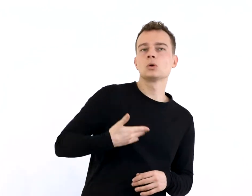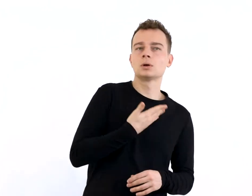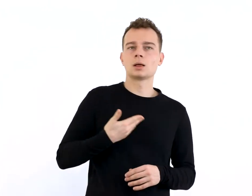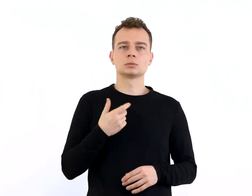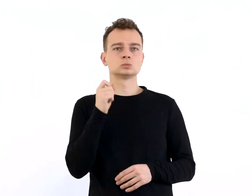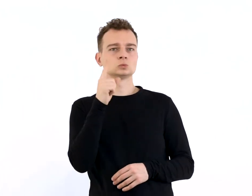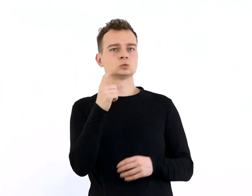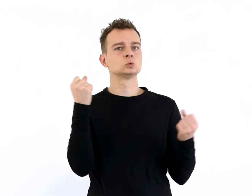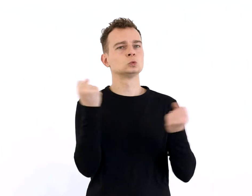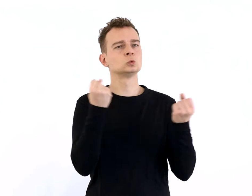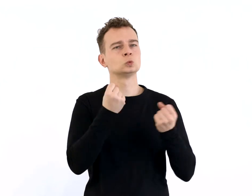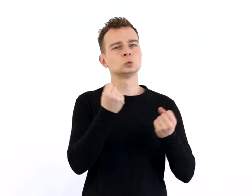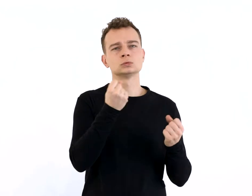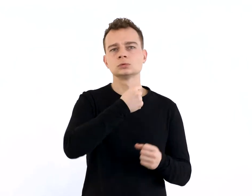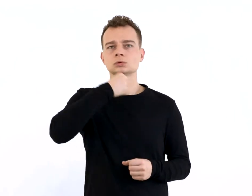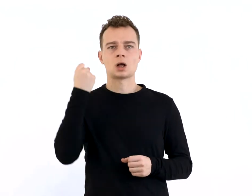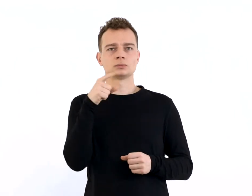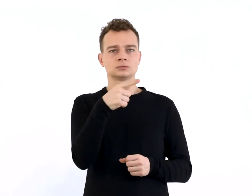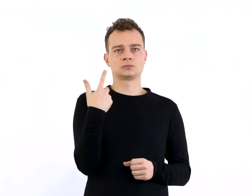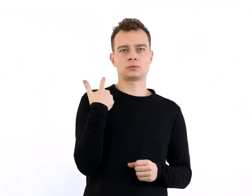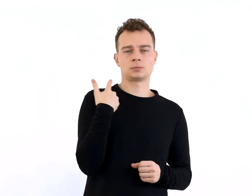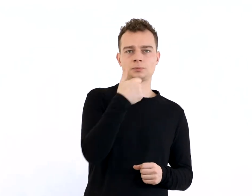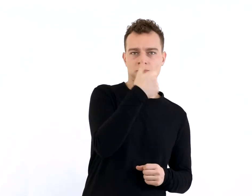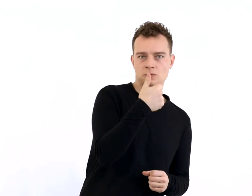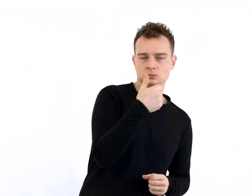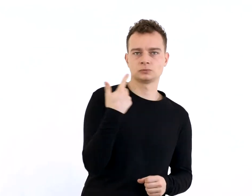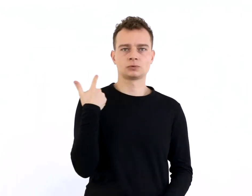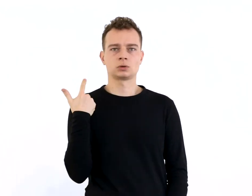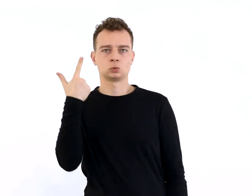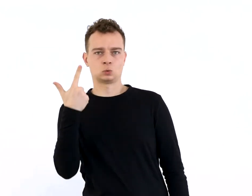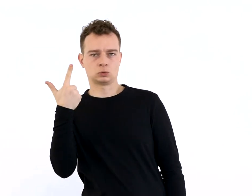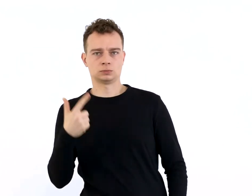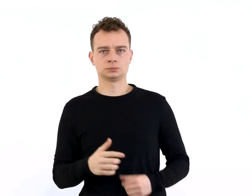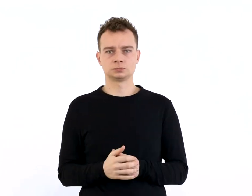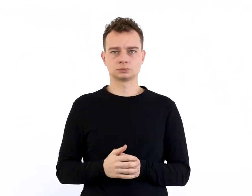Najstarsze zachowane portrety pochodzą z I w.